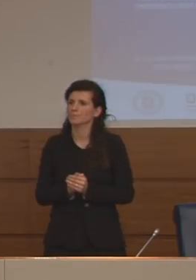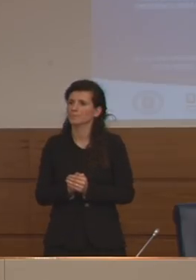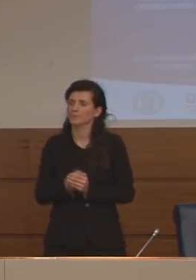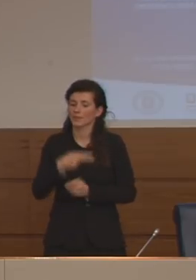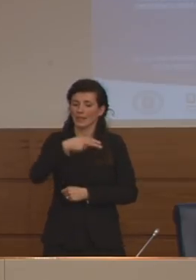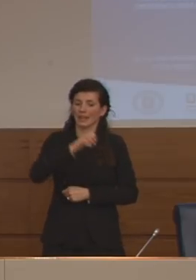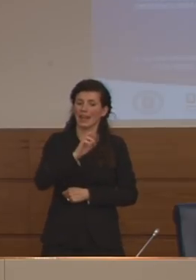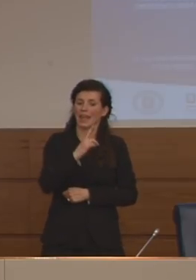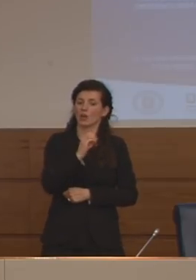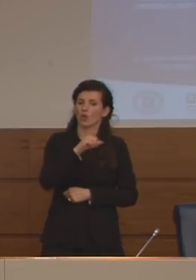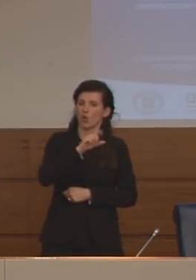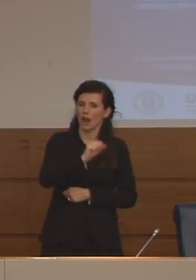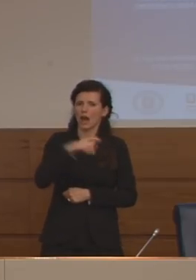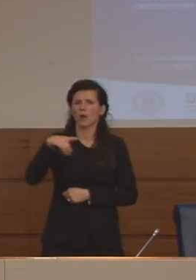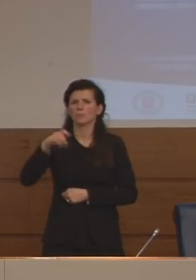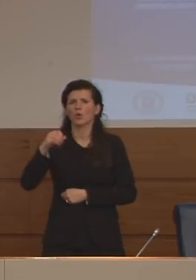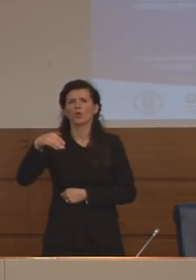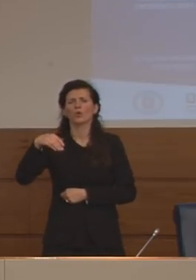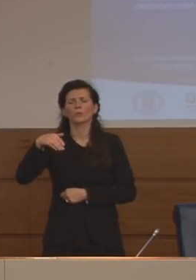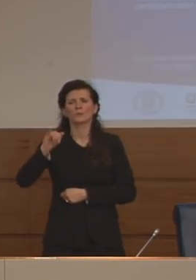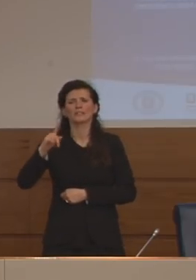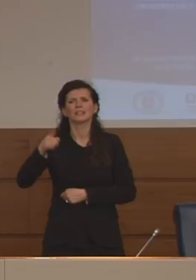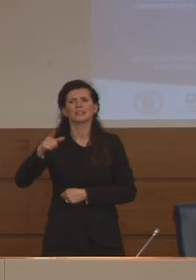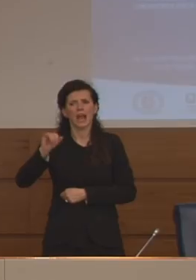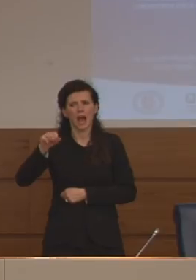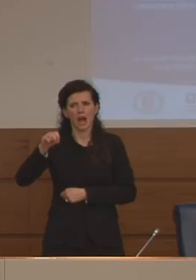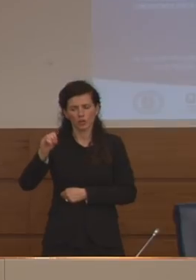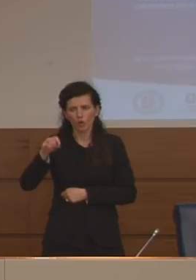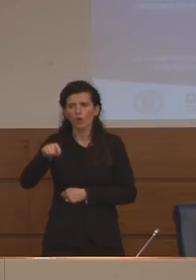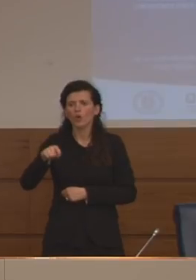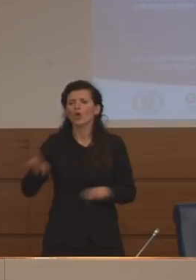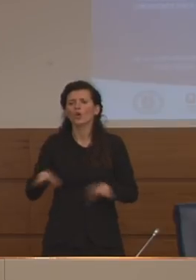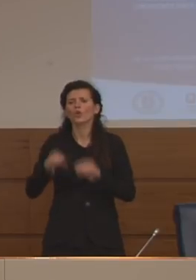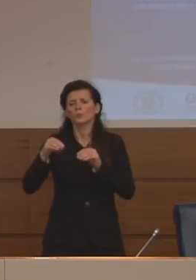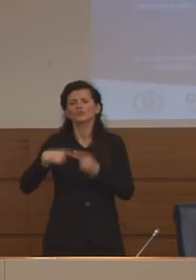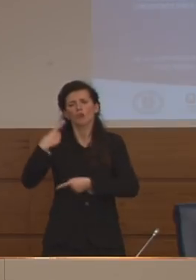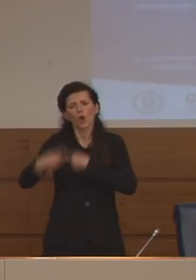andando avanti queste sperimentazioni sui tamponi veloci.